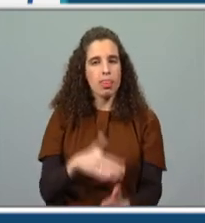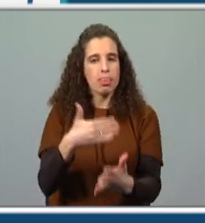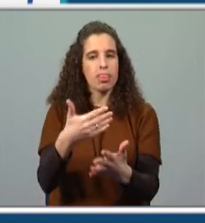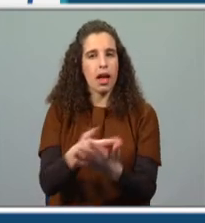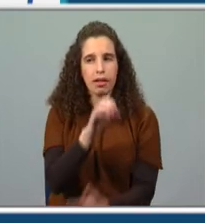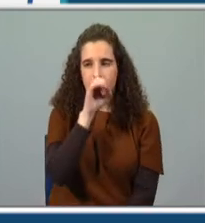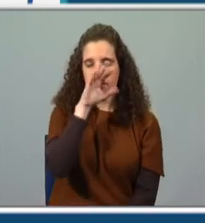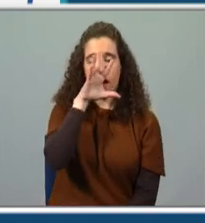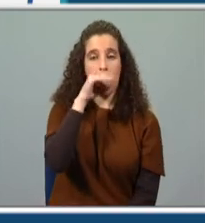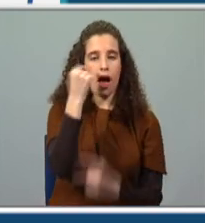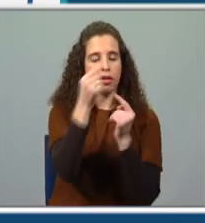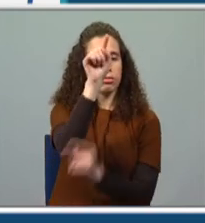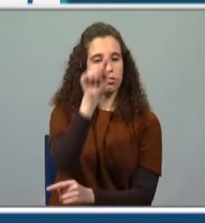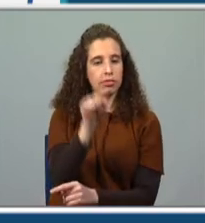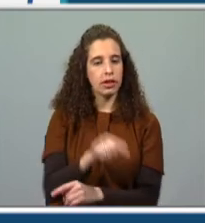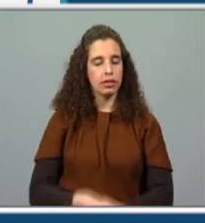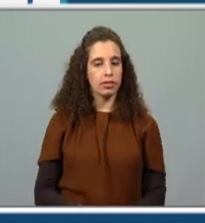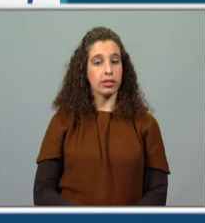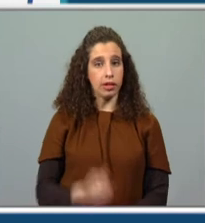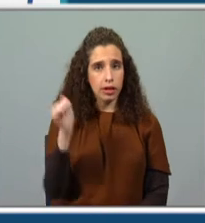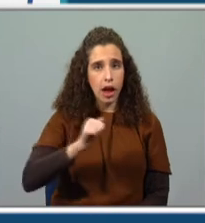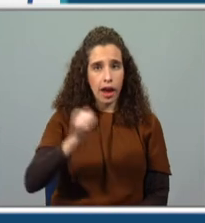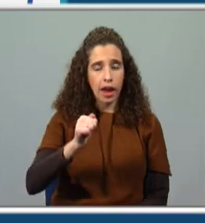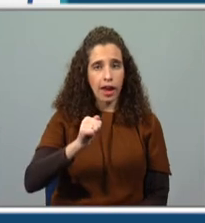alguma interjeição sim 一些感嘆詞是的